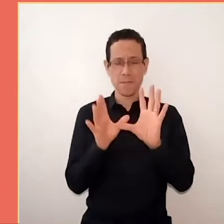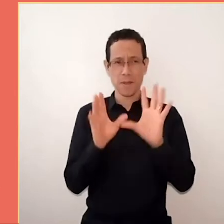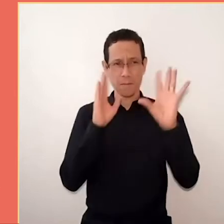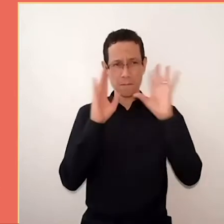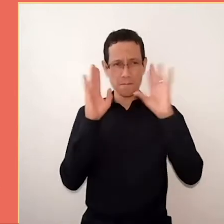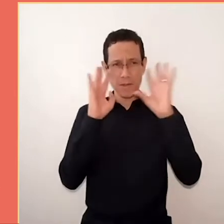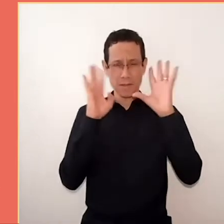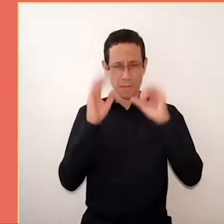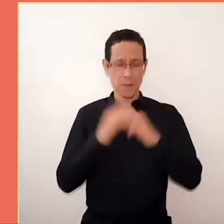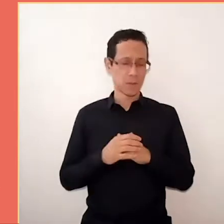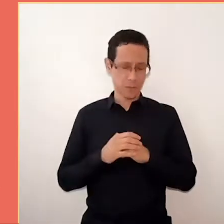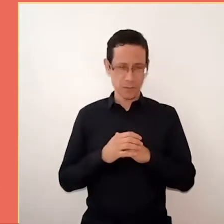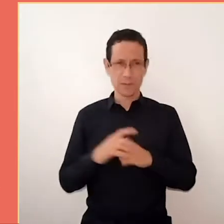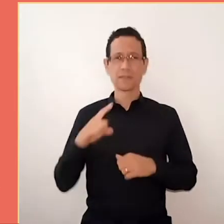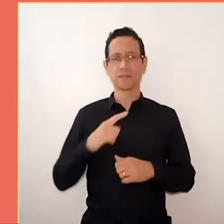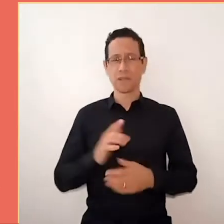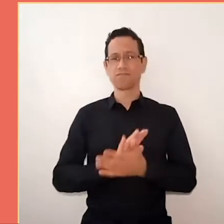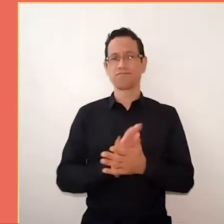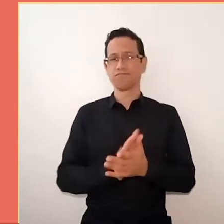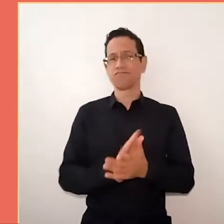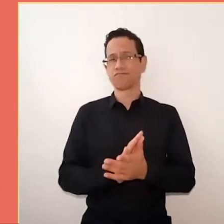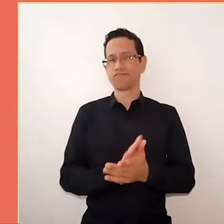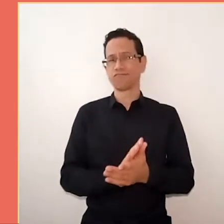ela vem sendo oprimida, escondida.